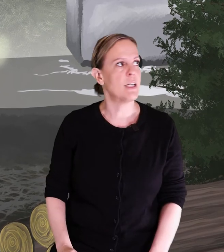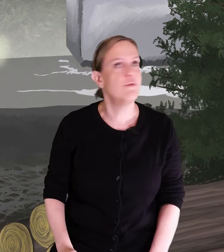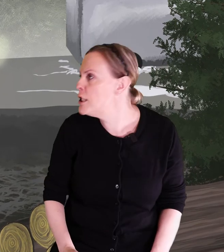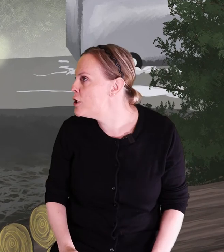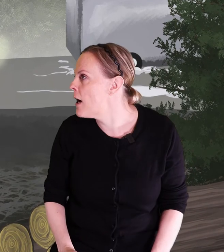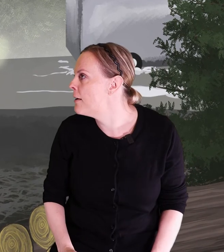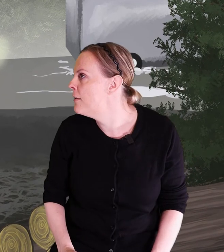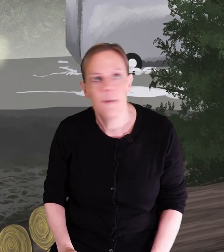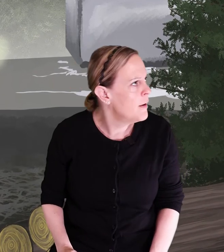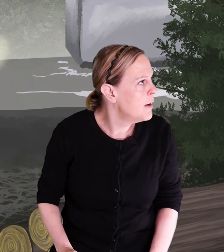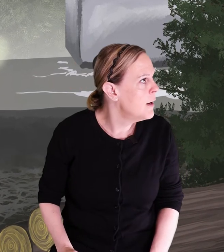det bara svischar